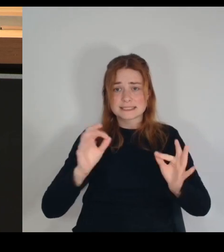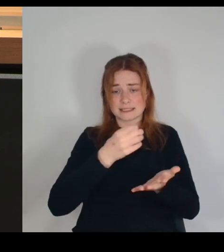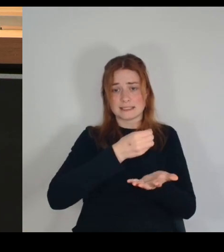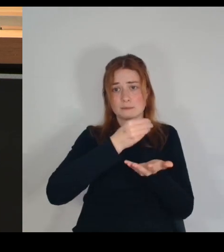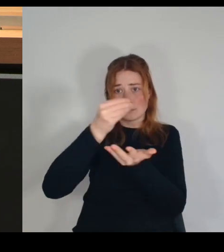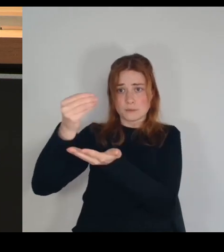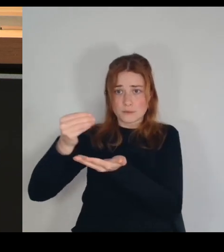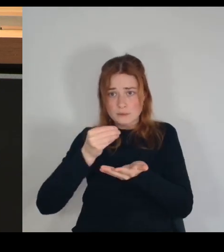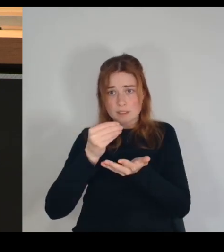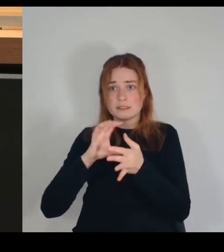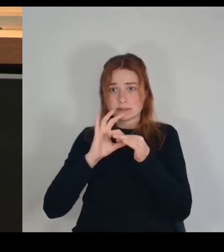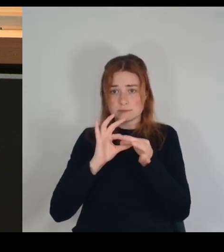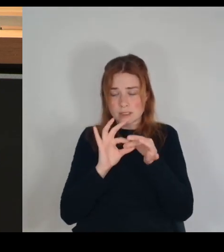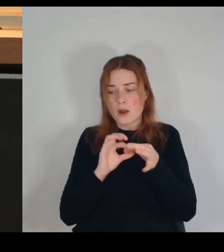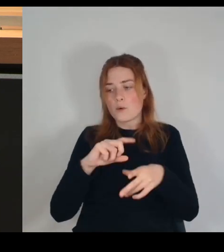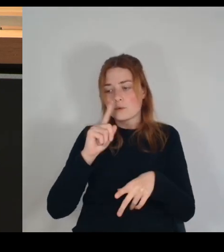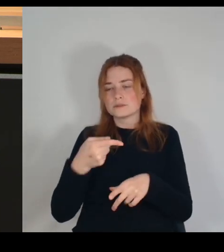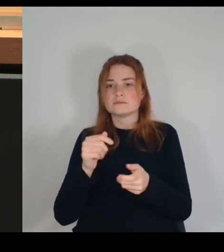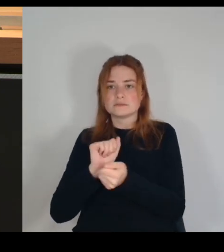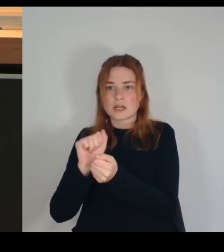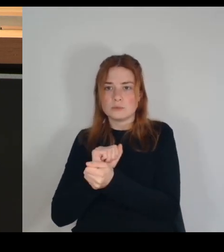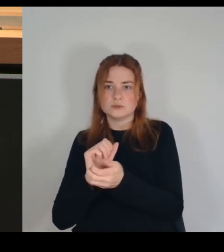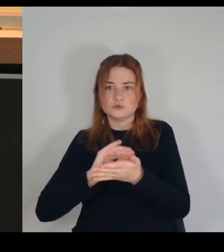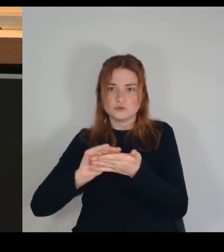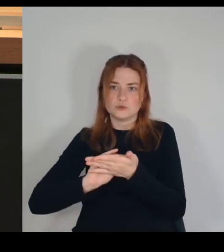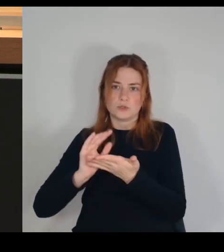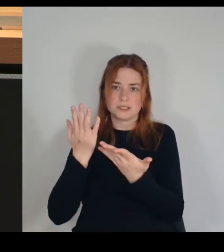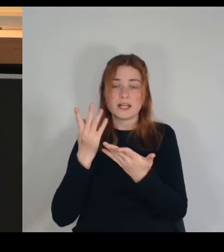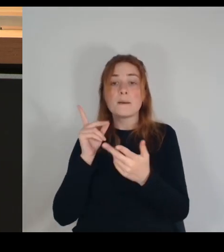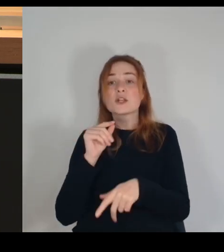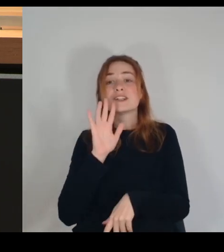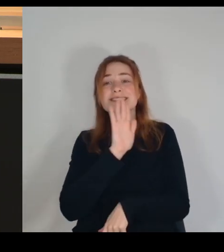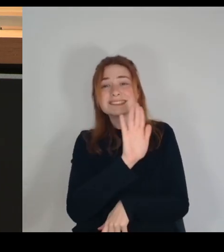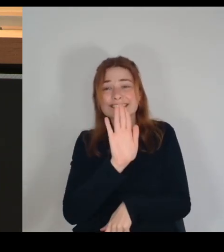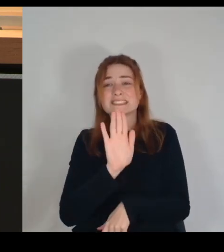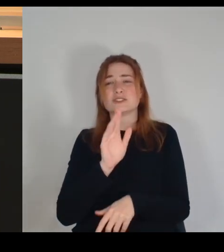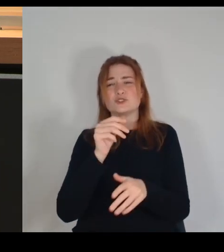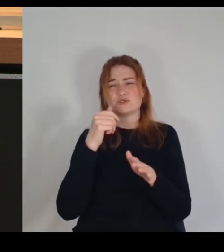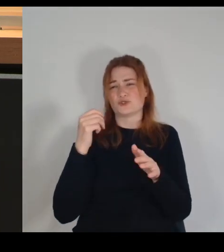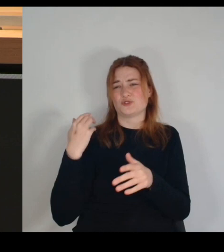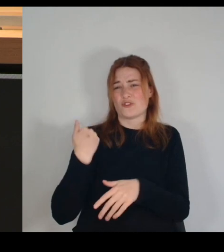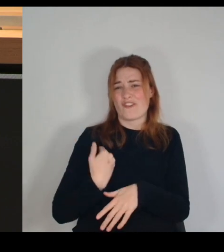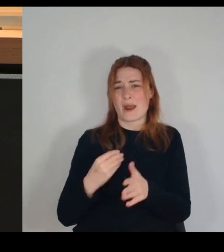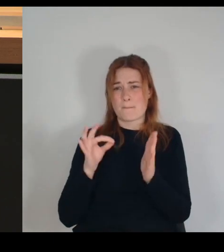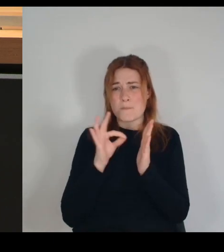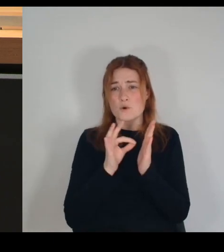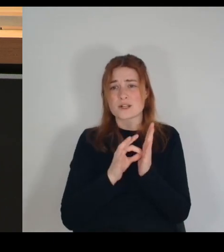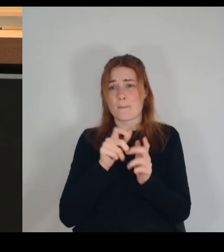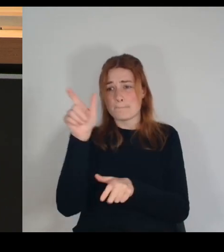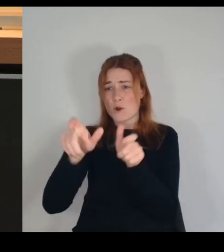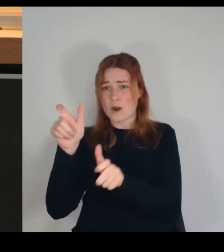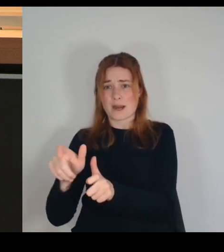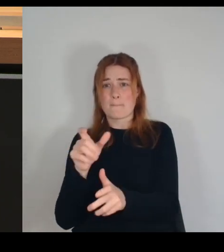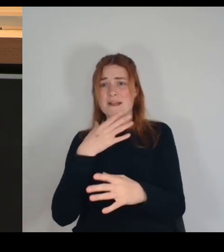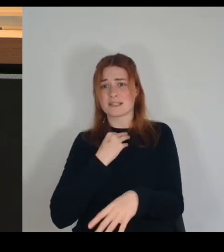Schwerpunkte auf die Bedürfnisse der Bürger fokussieren würden, müssten wir hier nicht um jeden Pfennig für eine gute Schulreinigung